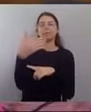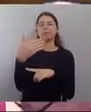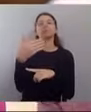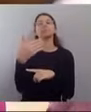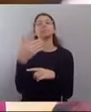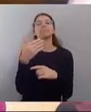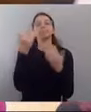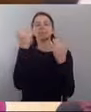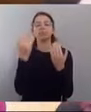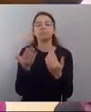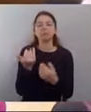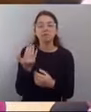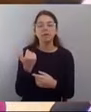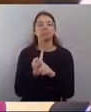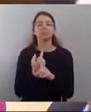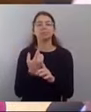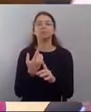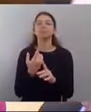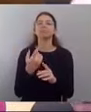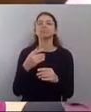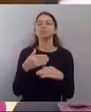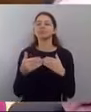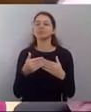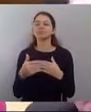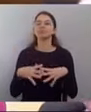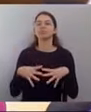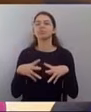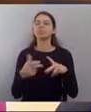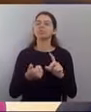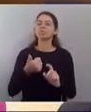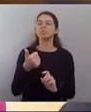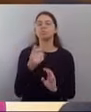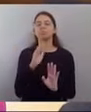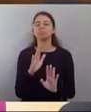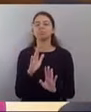de progressão de melhoria e algo que